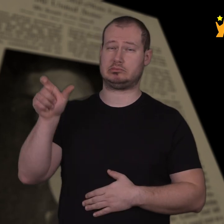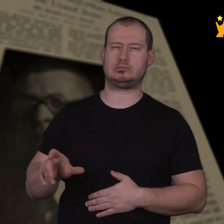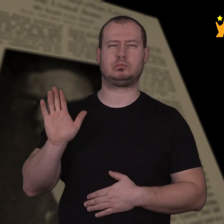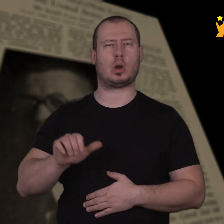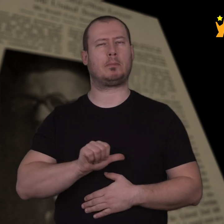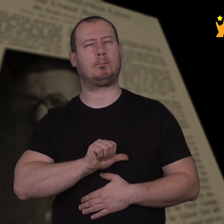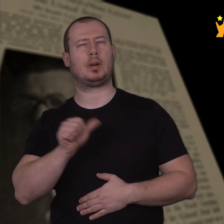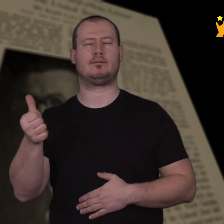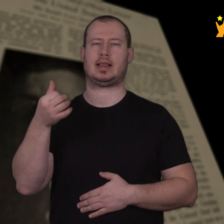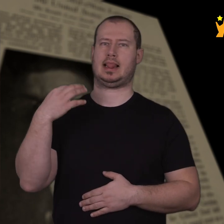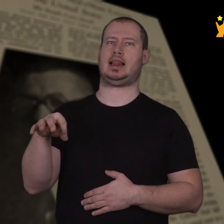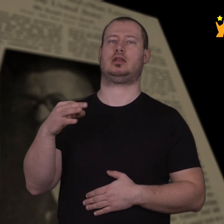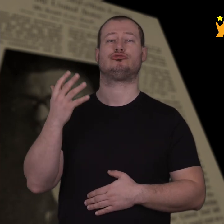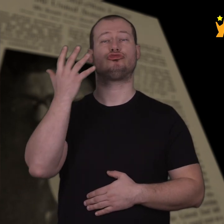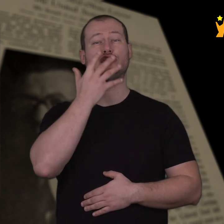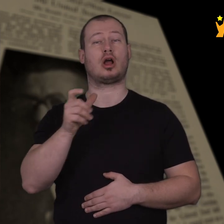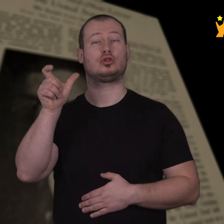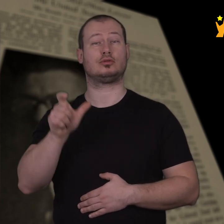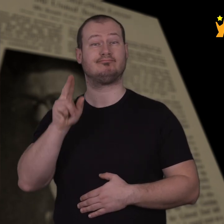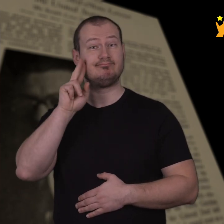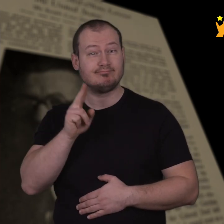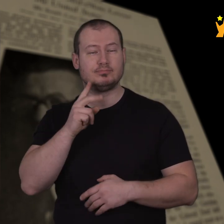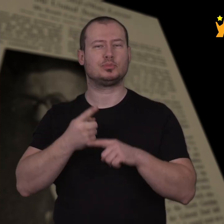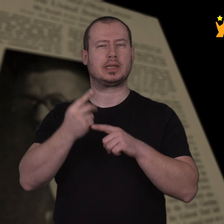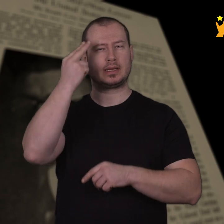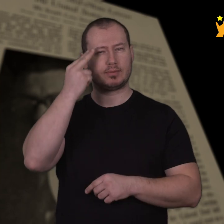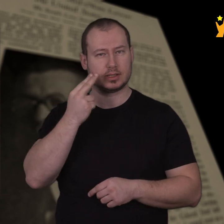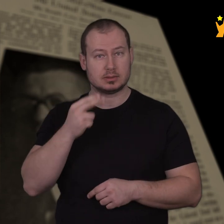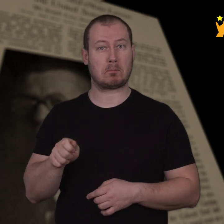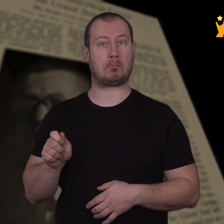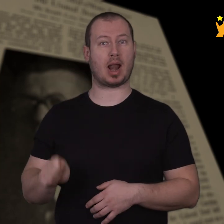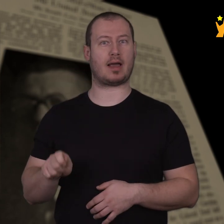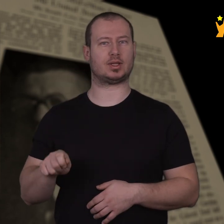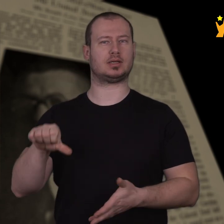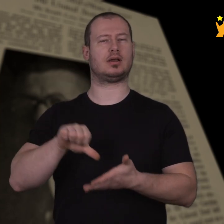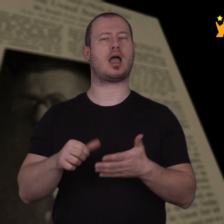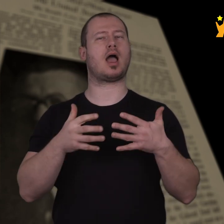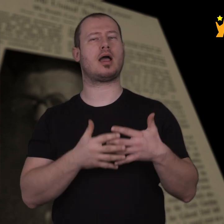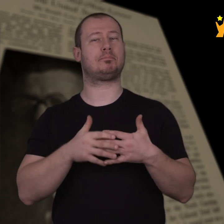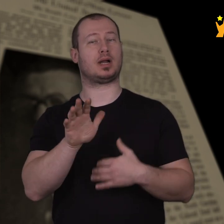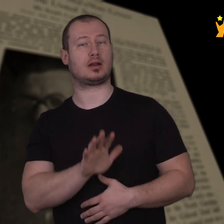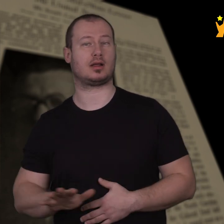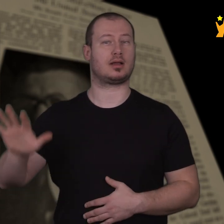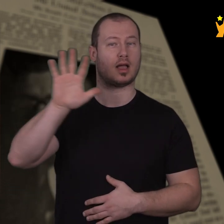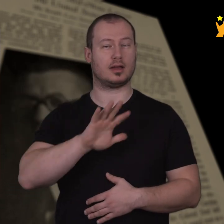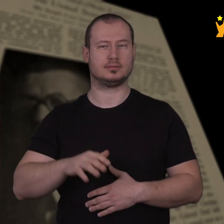Bol prvým černošským nepočujúcim - nevidiacim právnikom v Amerike.